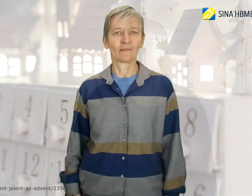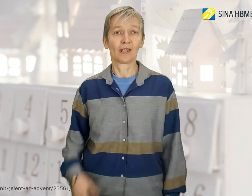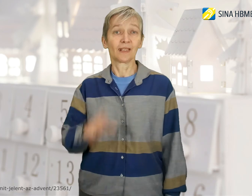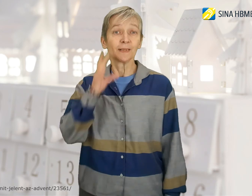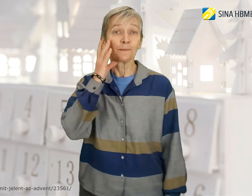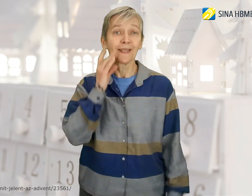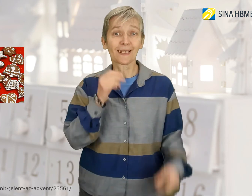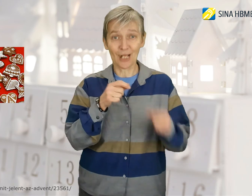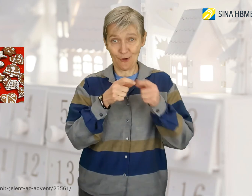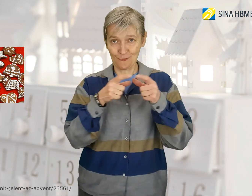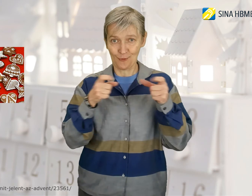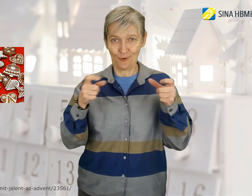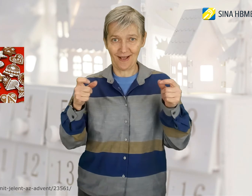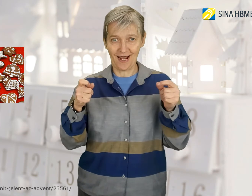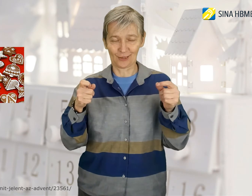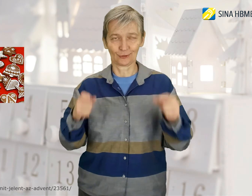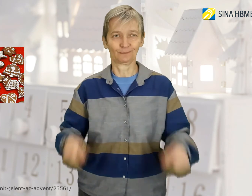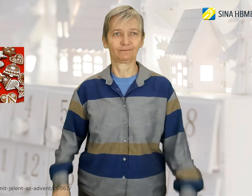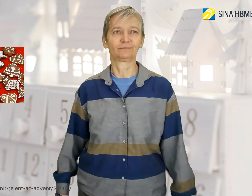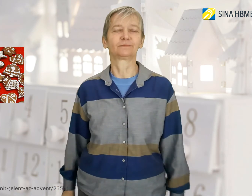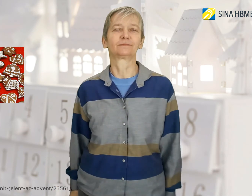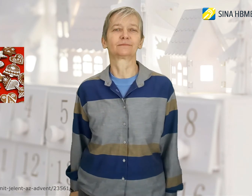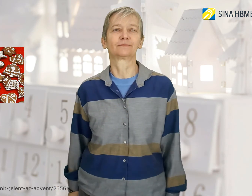Mézeskalács.